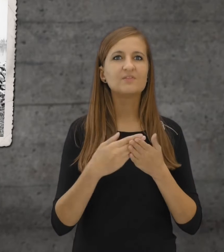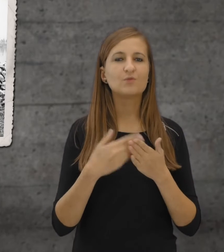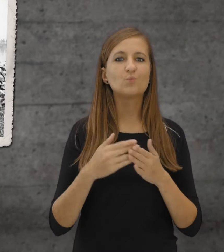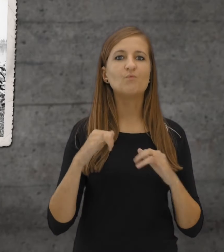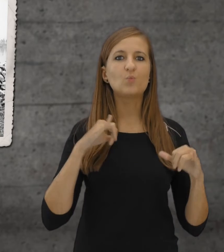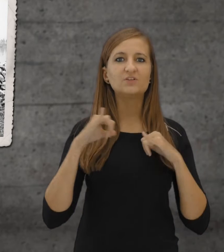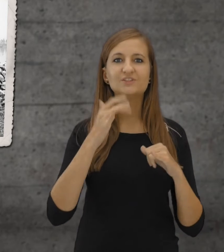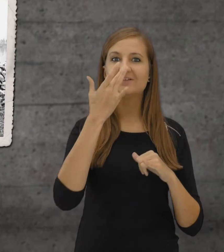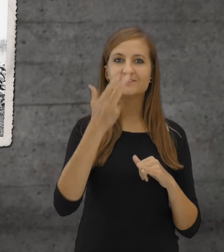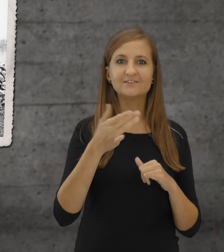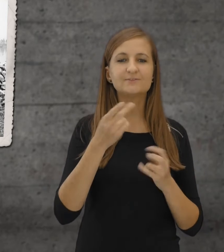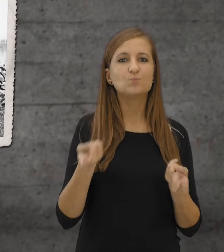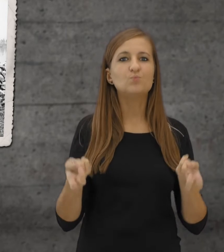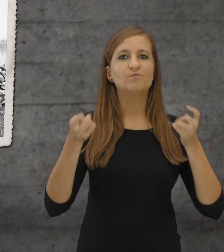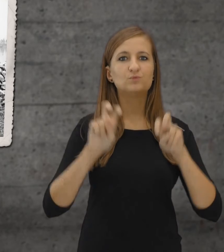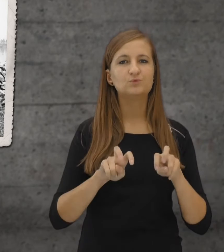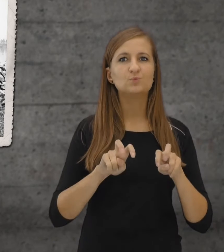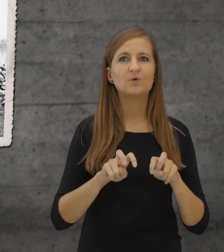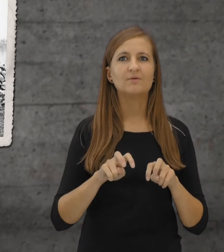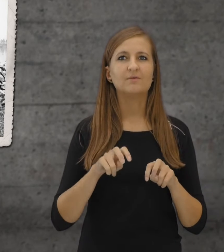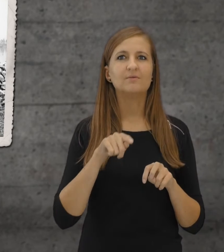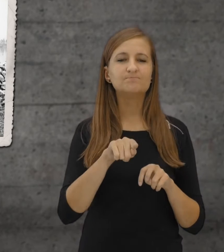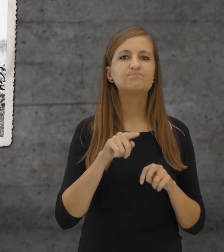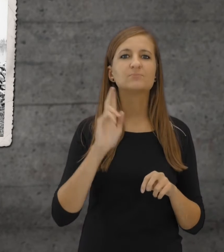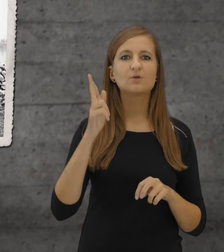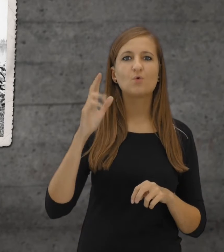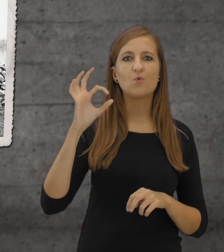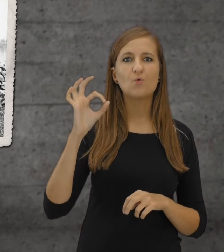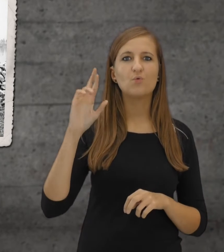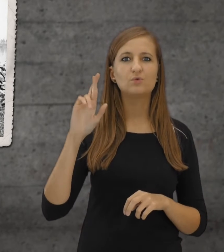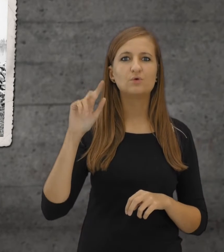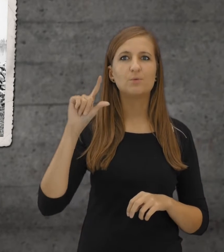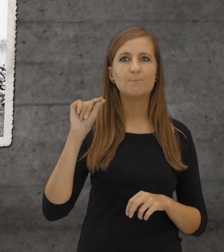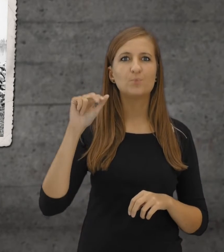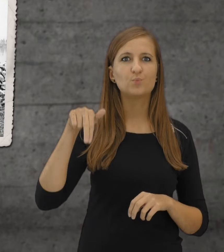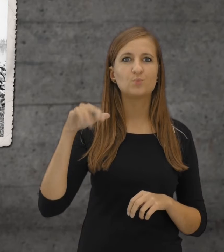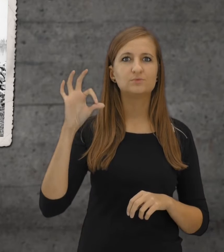Dlatego władze radzieckie zgodziły się na stworzenie Korpusu.